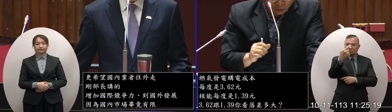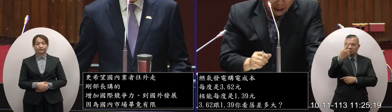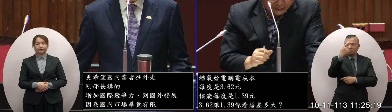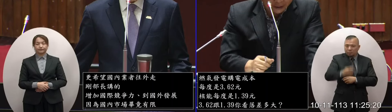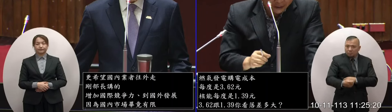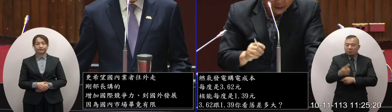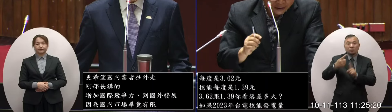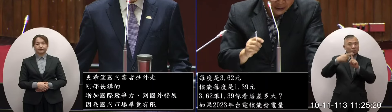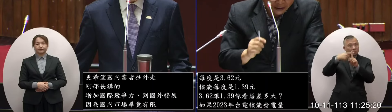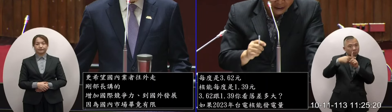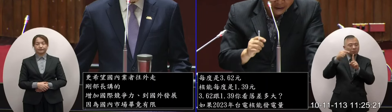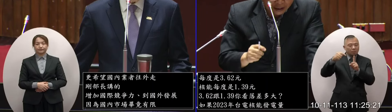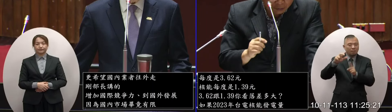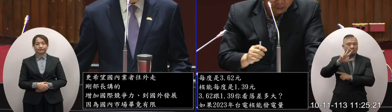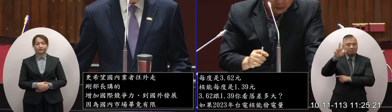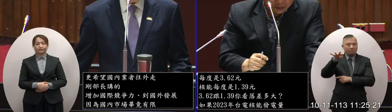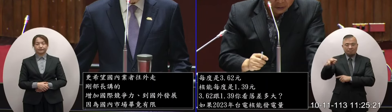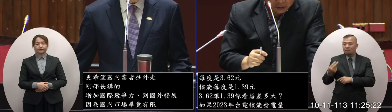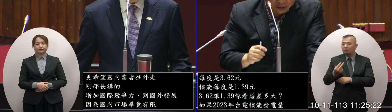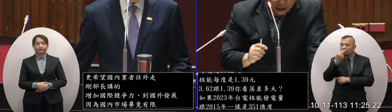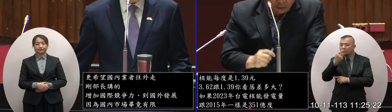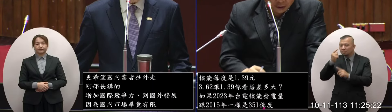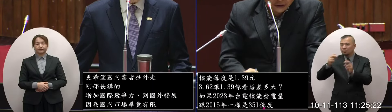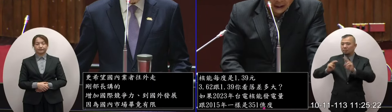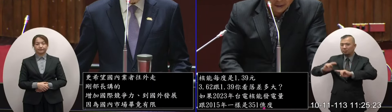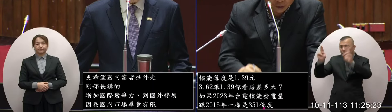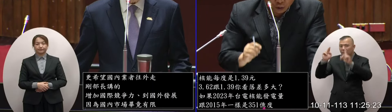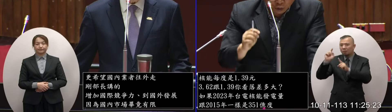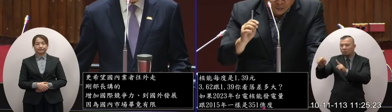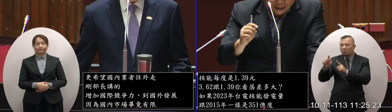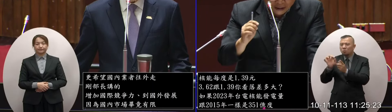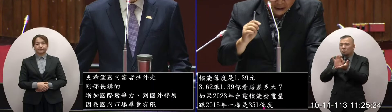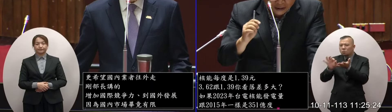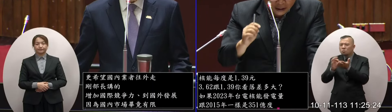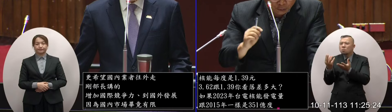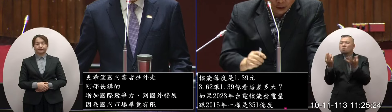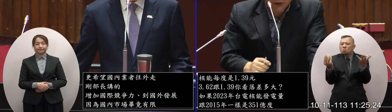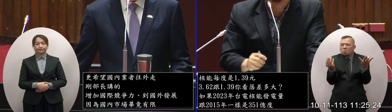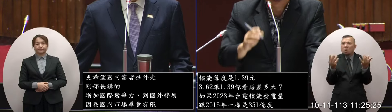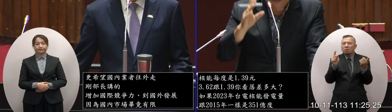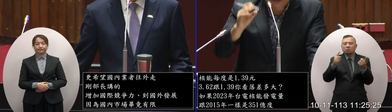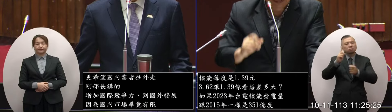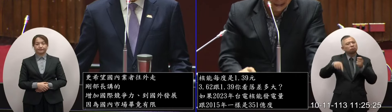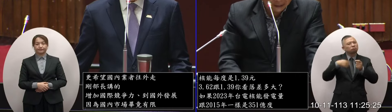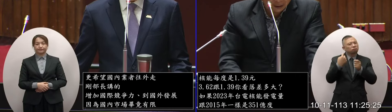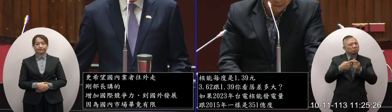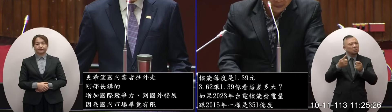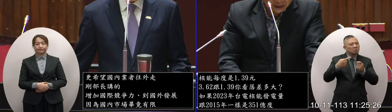發電則可以 少用一些 初估每年可以少虧損 400億喔